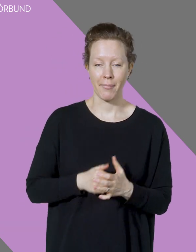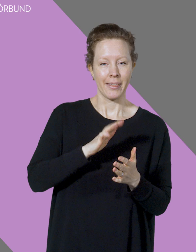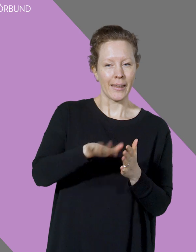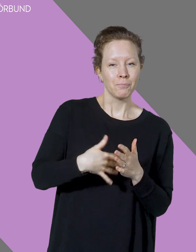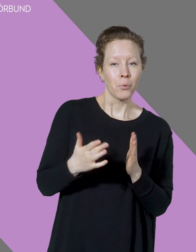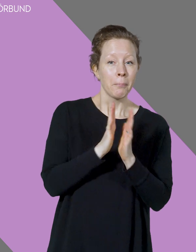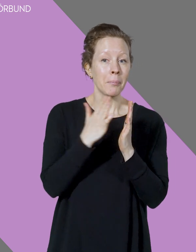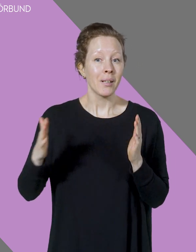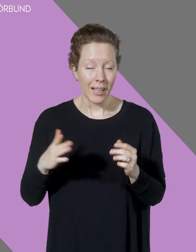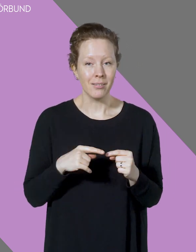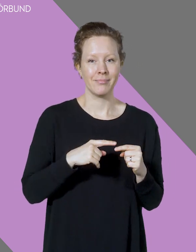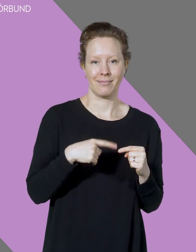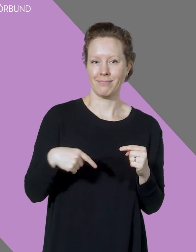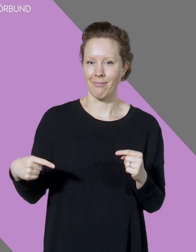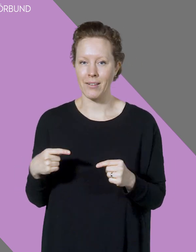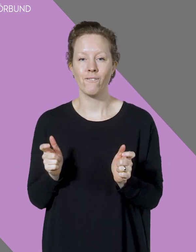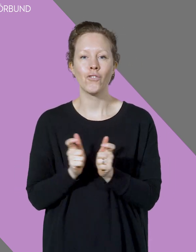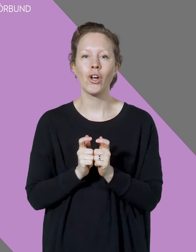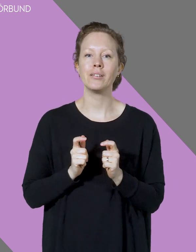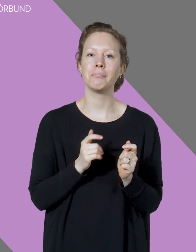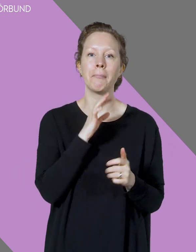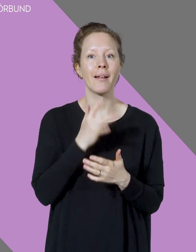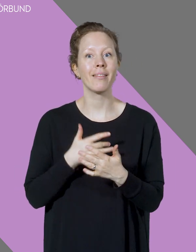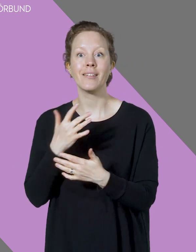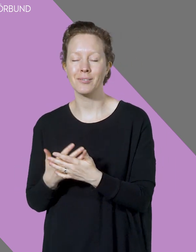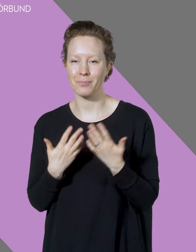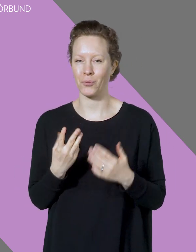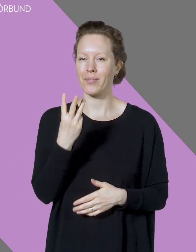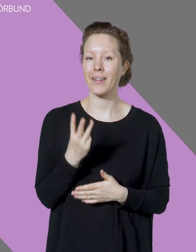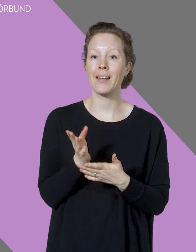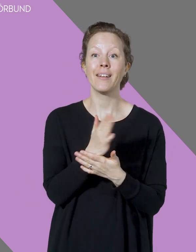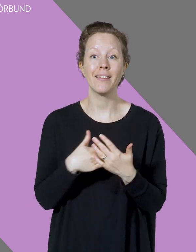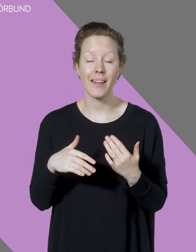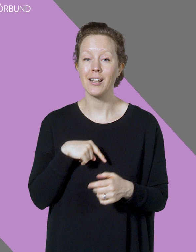Tredje delen i Teckenspråkiga bibliotekets serie Föreningsberättelser -